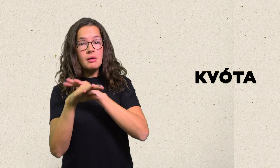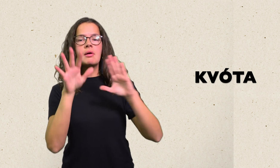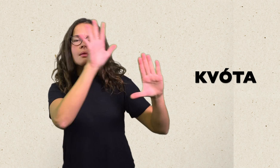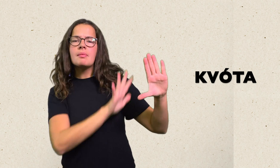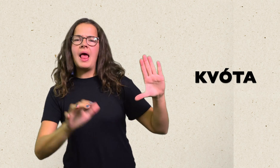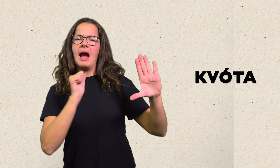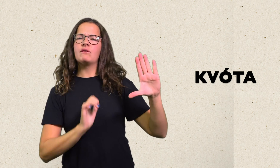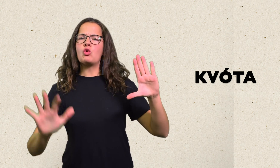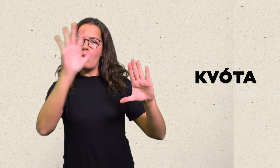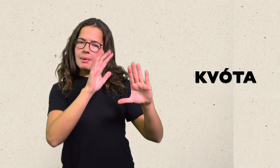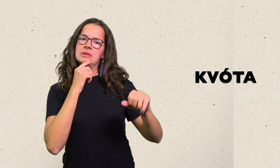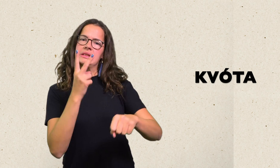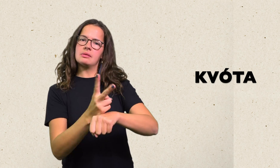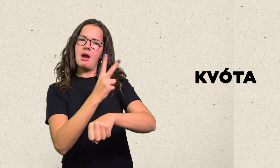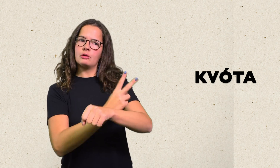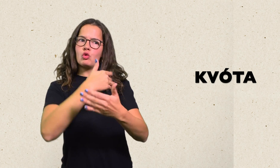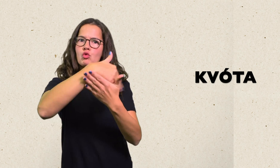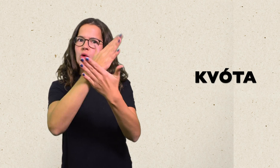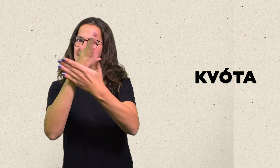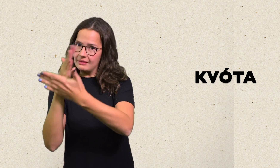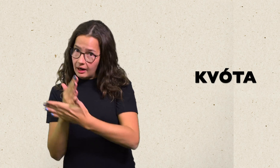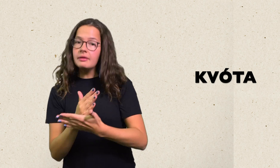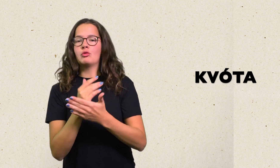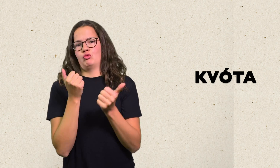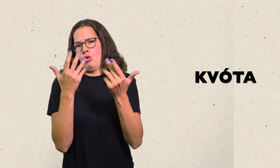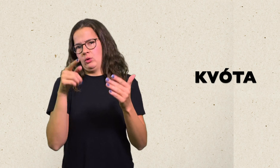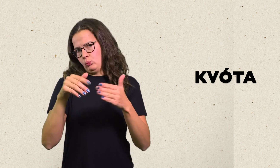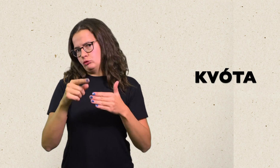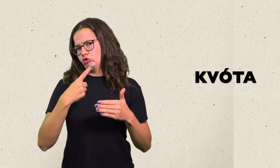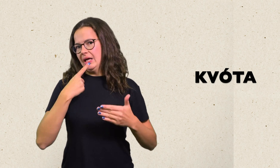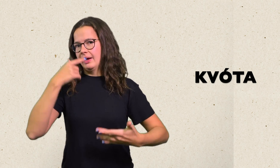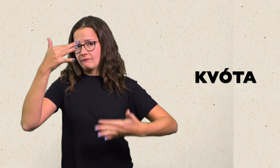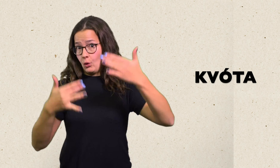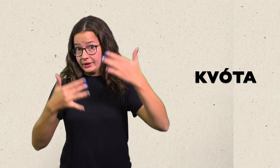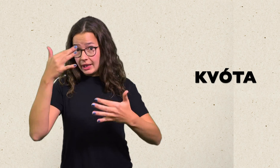které by měli přijmout jednotlivé země Evropy.